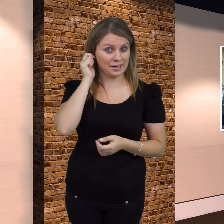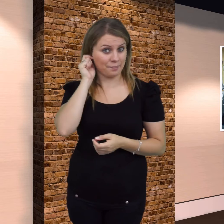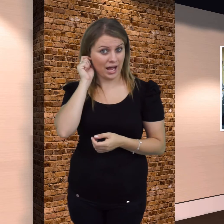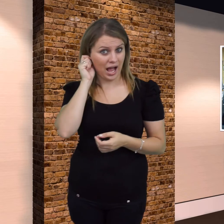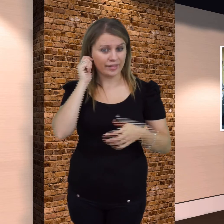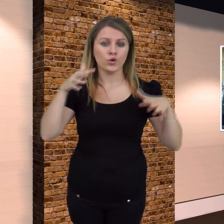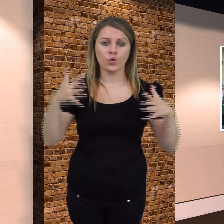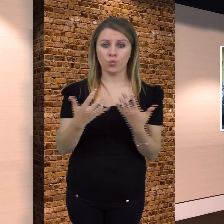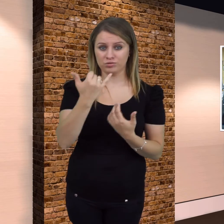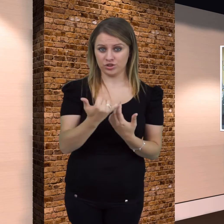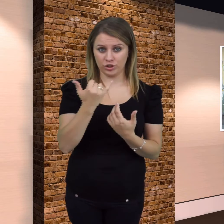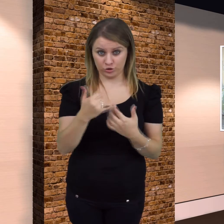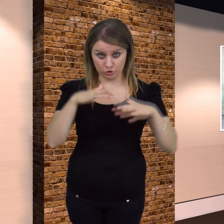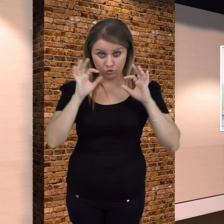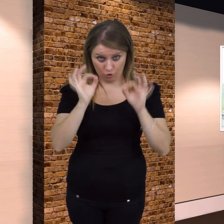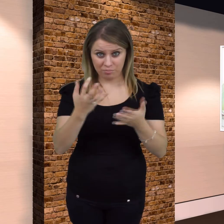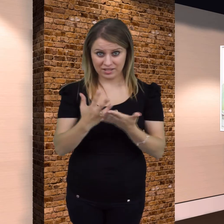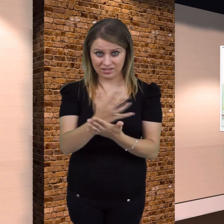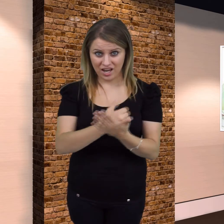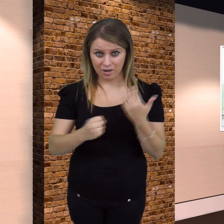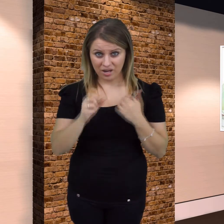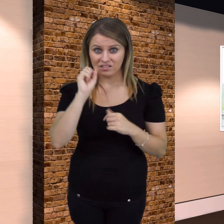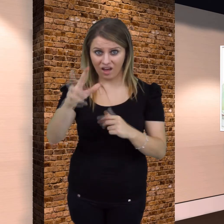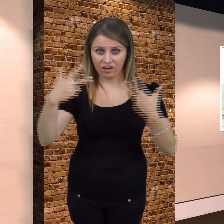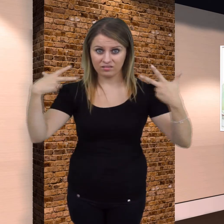Czy panie w klubie dziecięcym dobrze zarabiają?